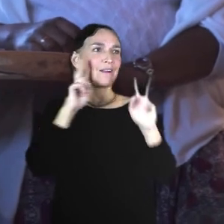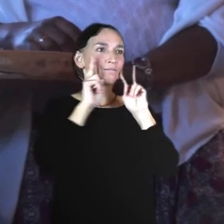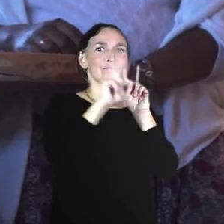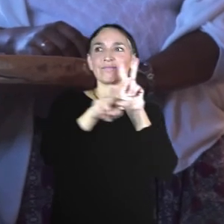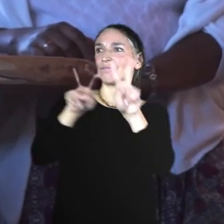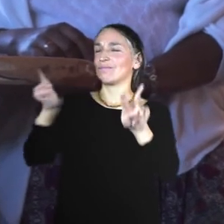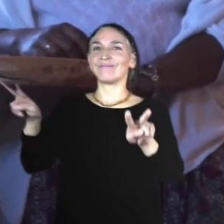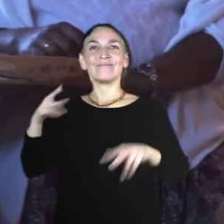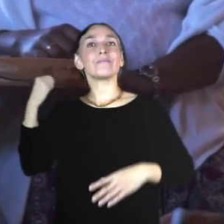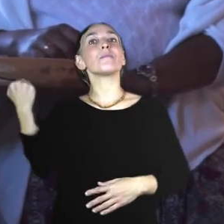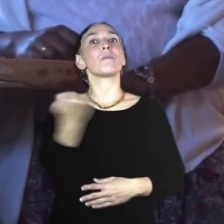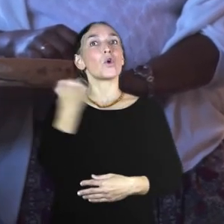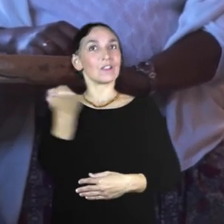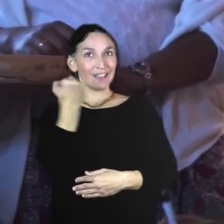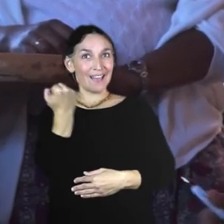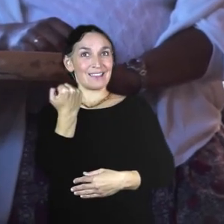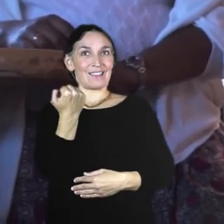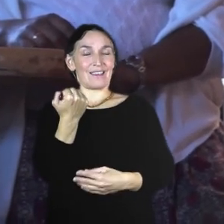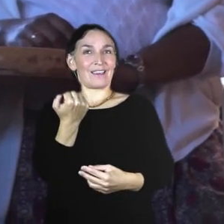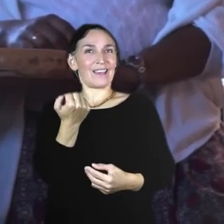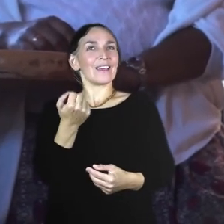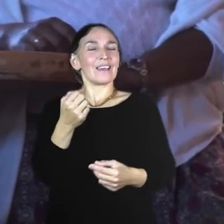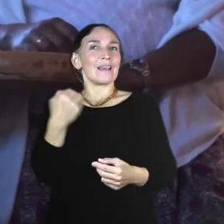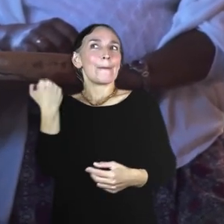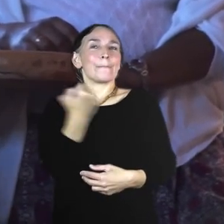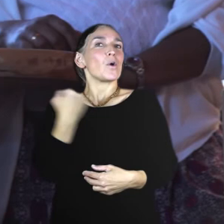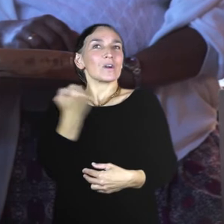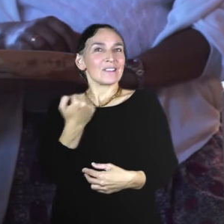de manera simple y eficaz,